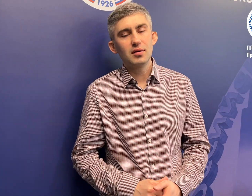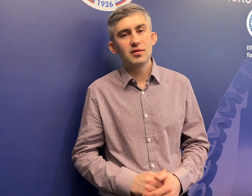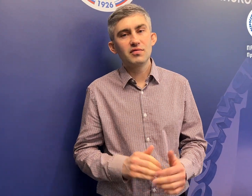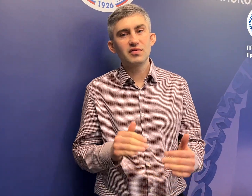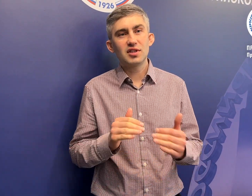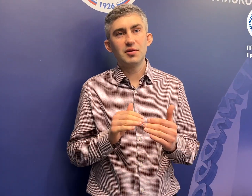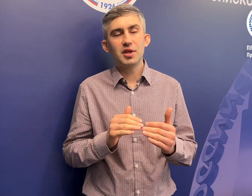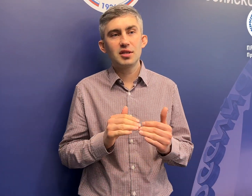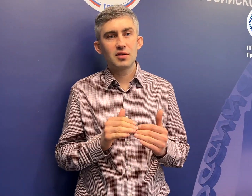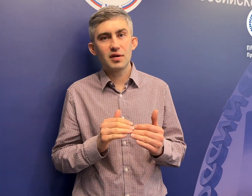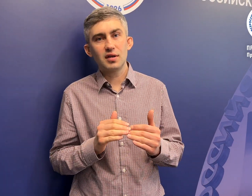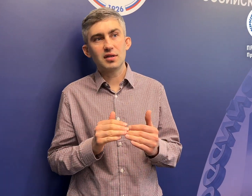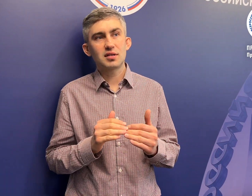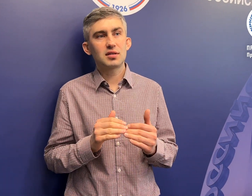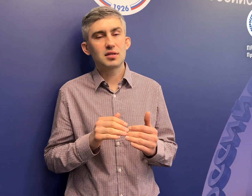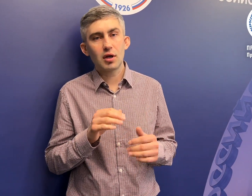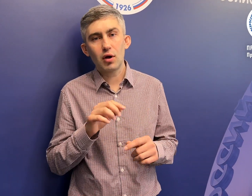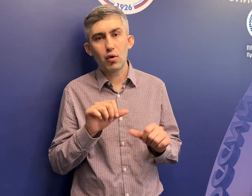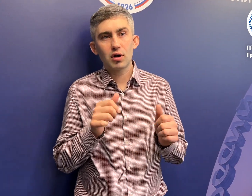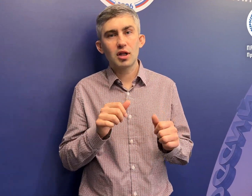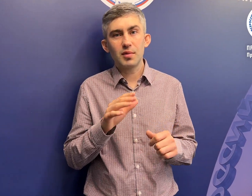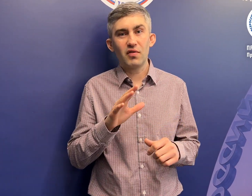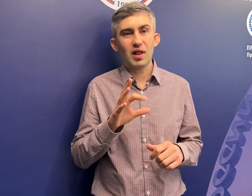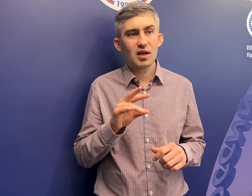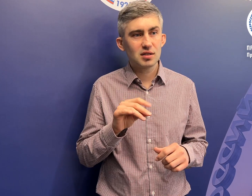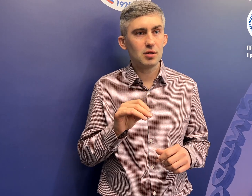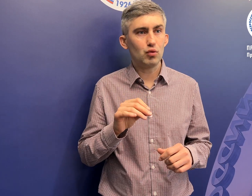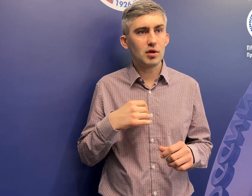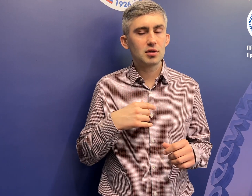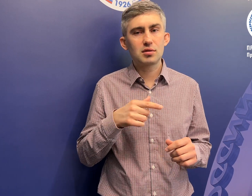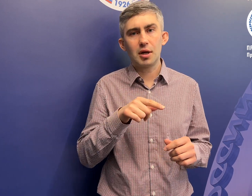Если говорить о взаимодействии с органами власти,